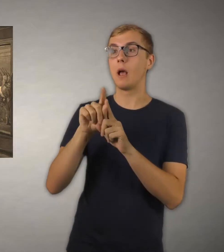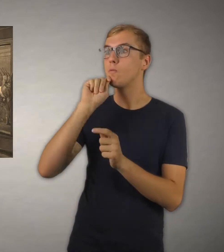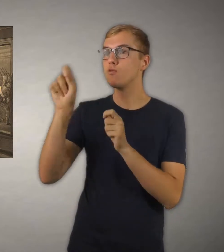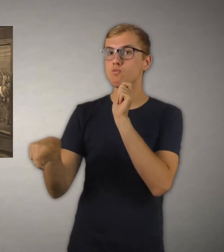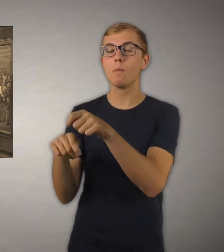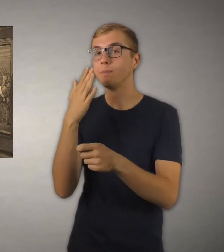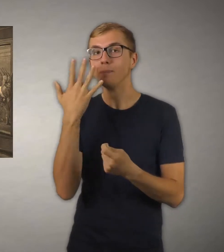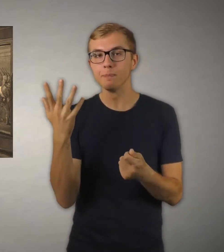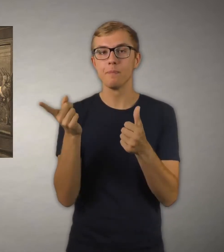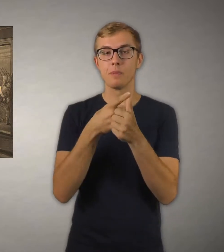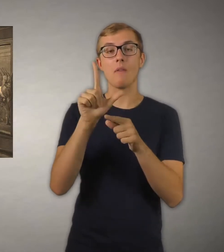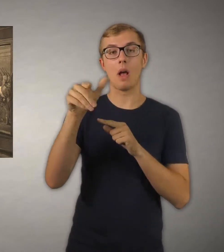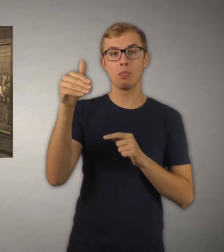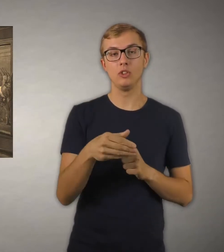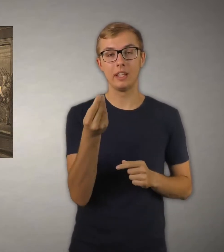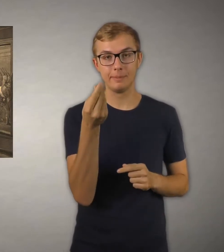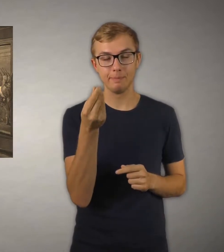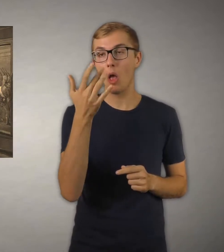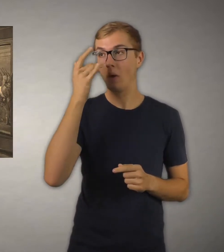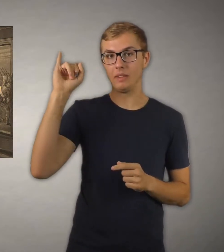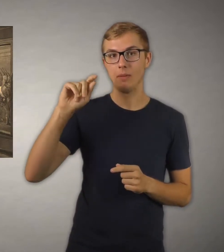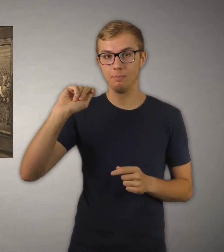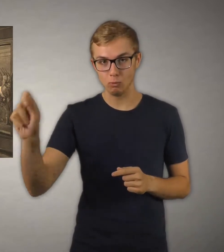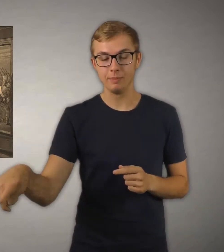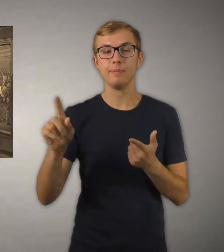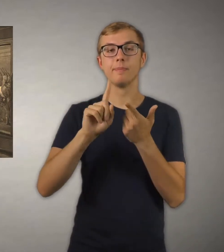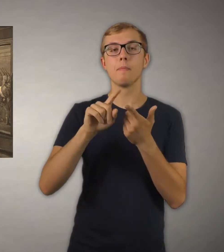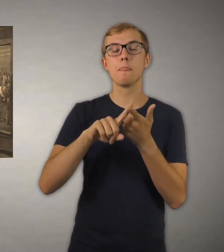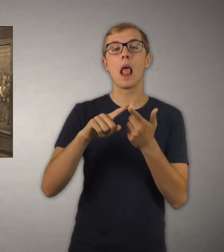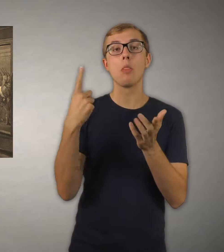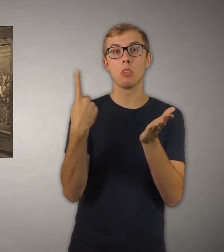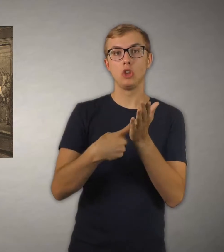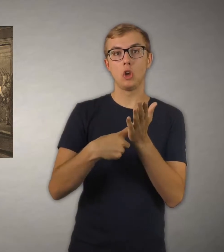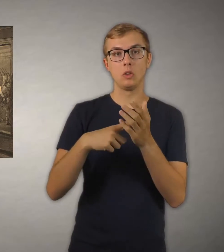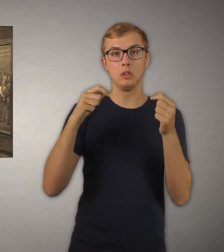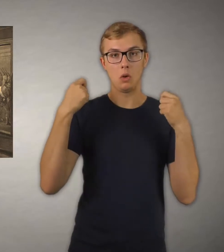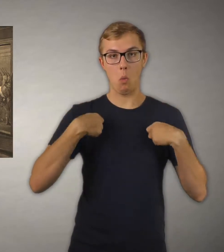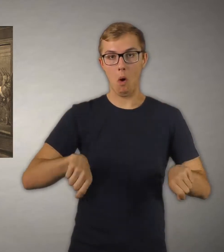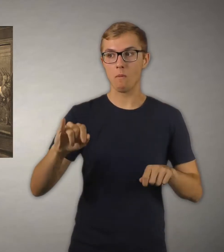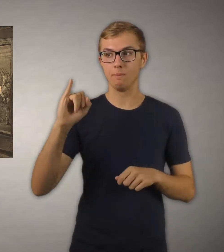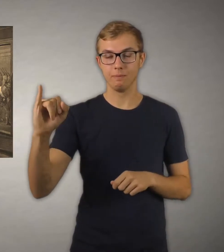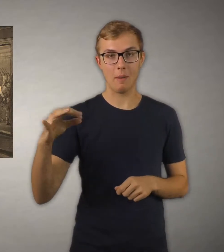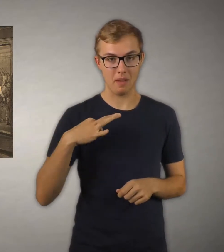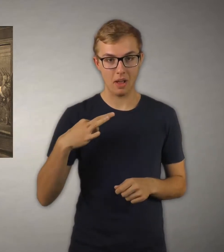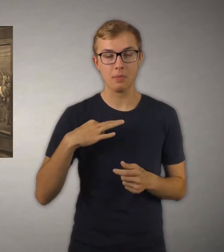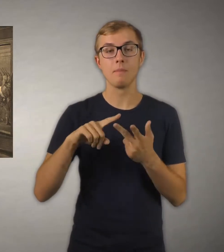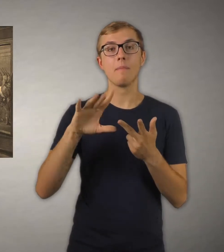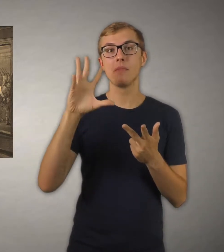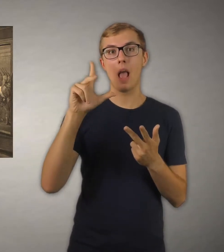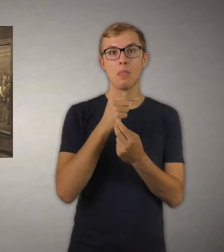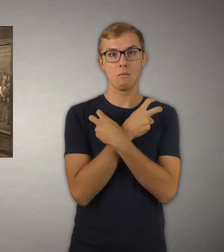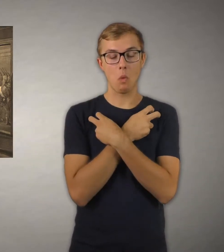Podarował też Kościuszce 12 tysięcy rubli, tysiąc rolników i piękne futro.